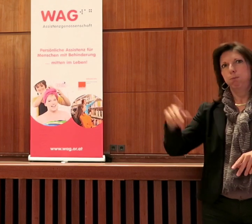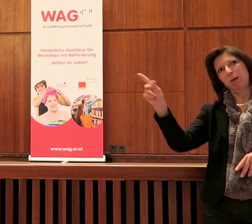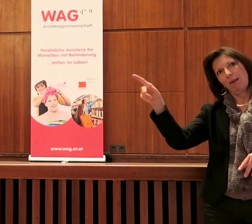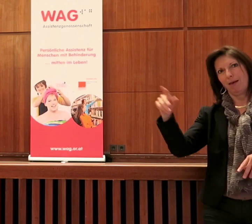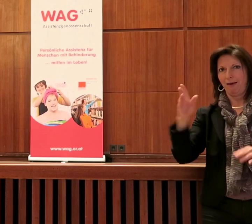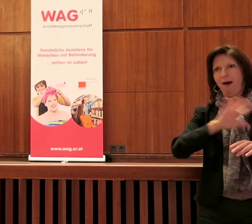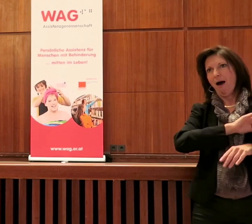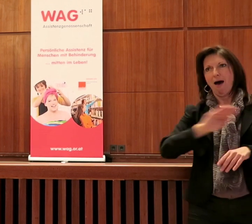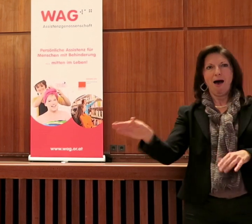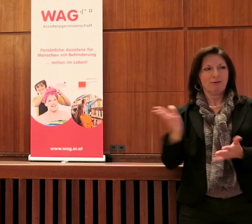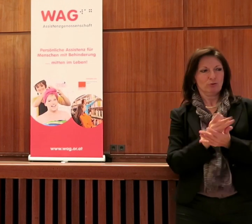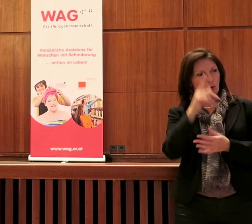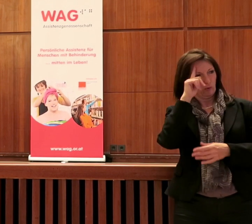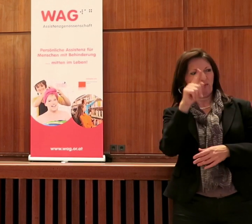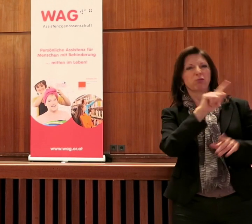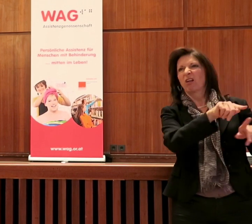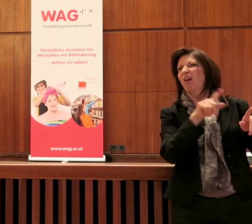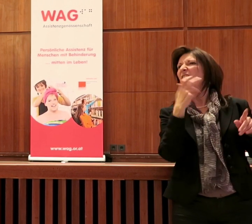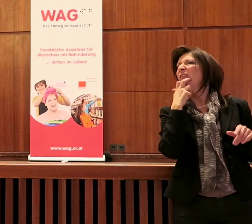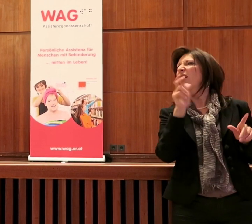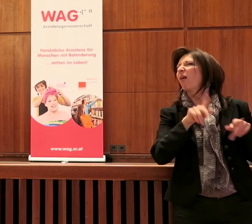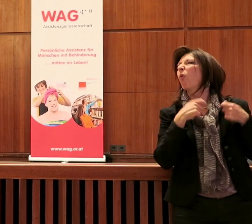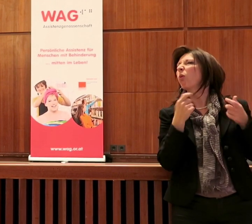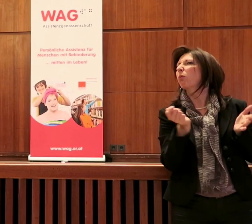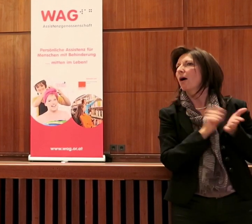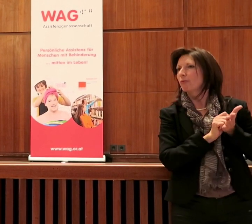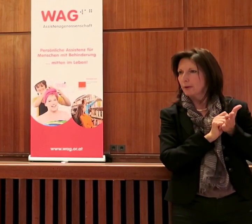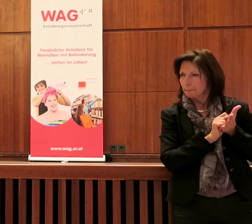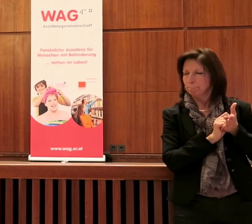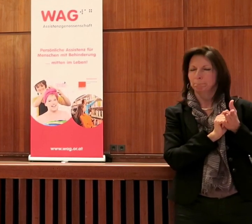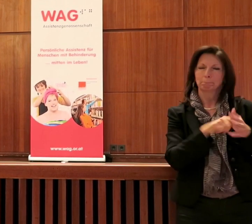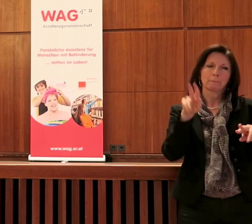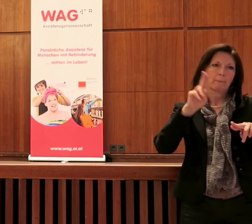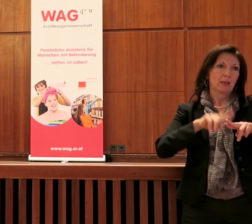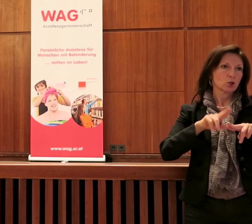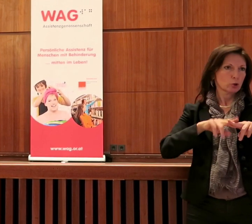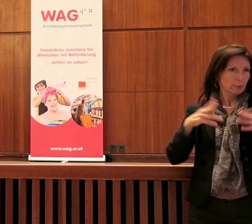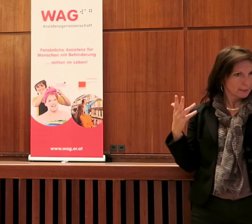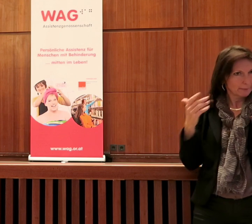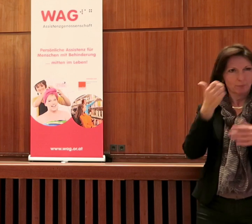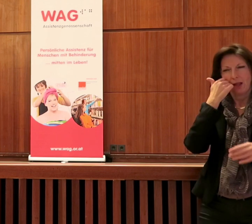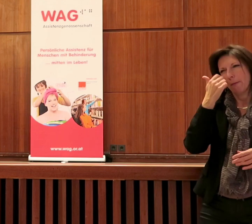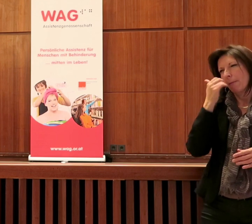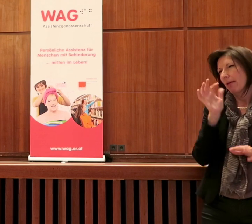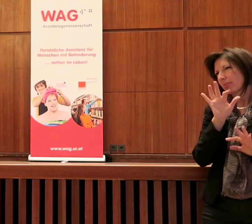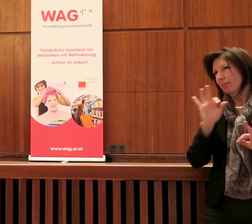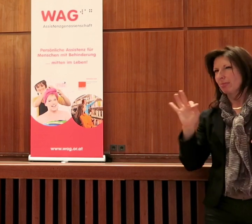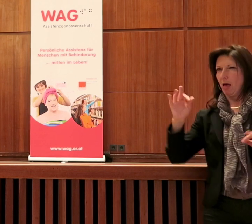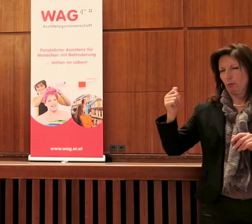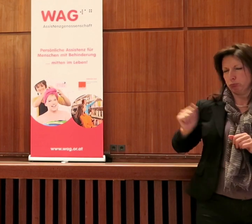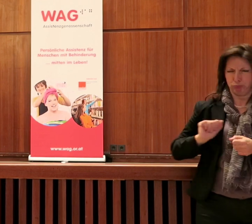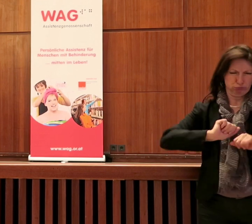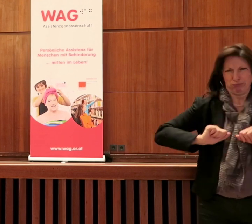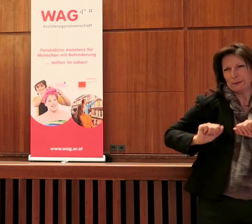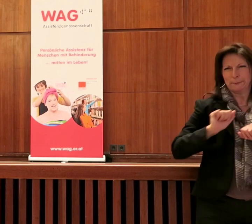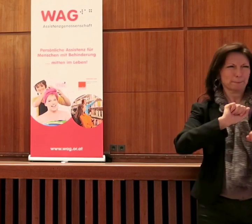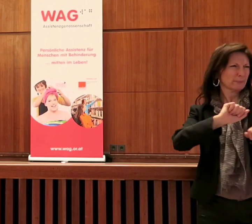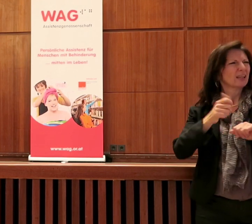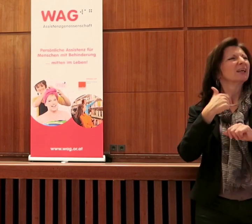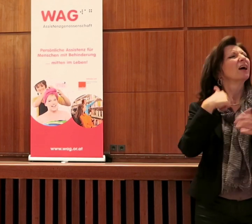[Lachen] Irgendwann drängt sich dann ein netter Herr vorbei und meint: "Geh Burschen lasst mich kurz vorbei. ich brauch nur schnell ein Packerl Kondome."